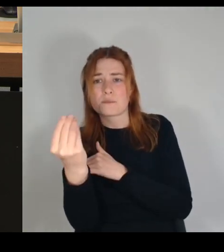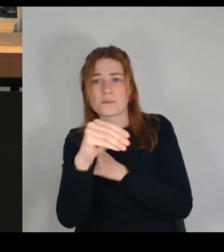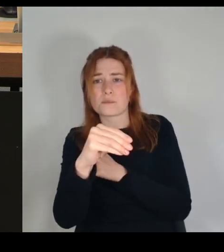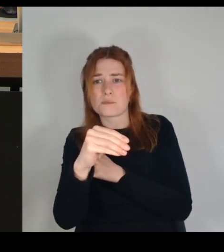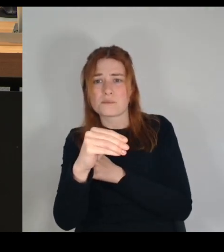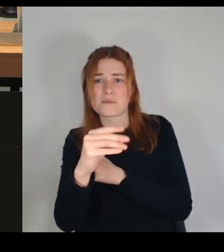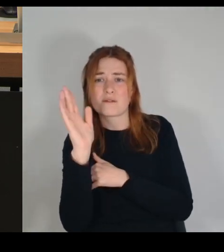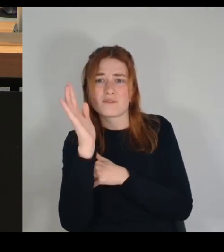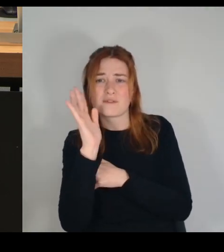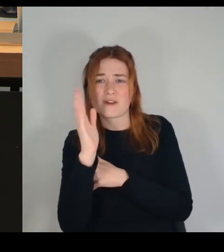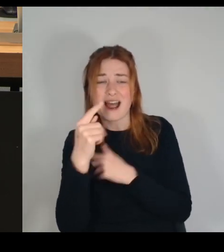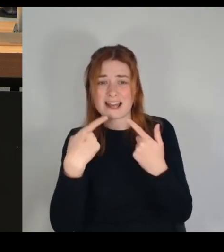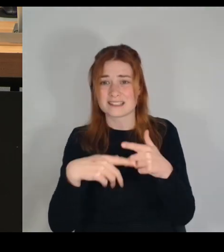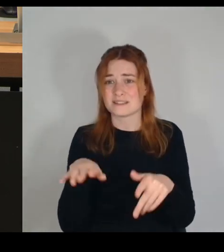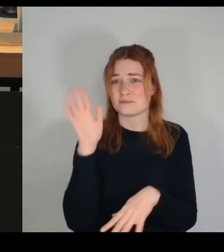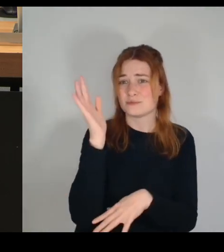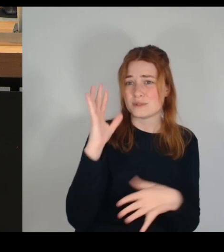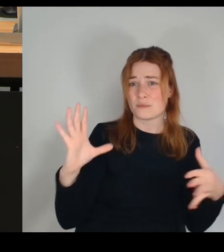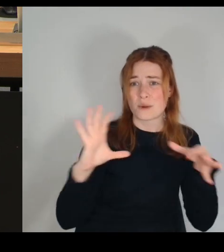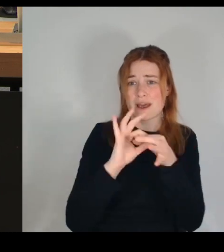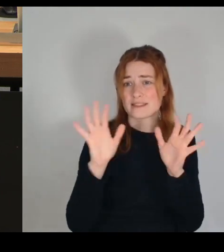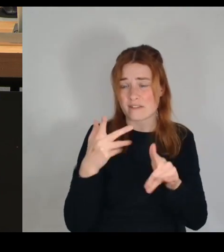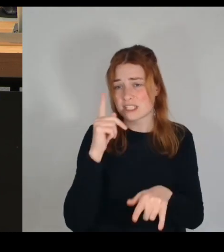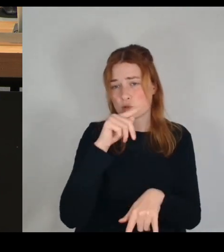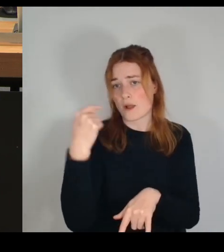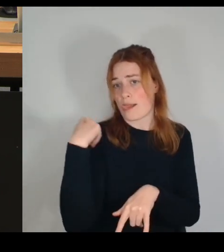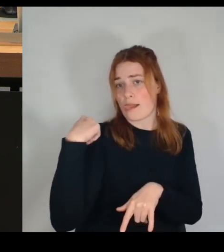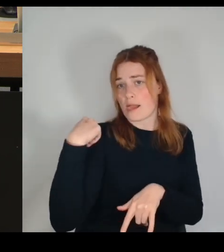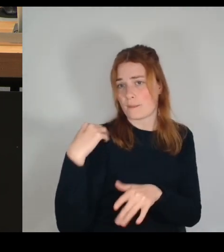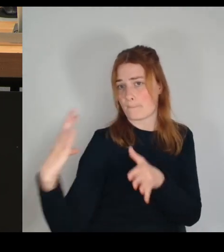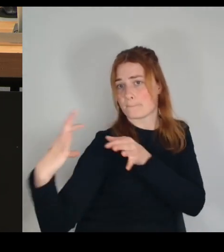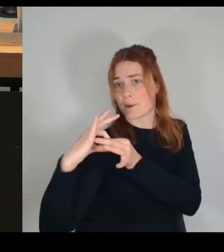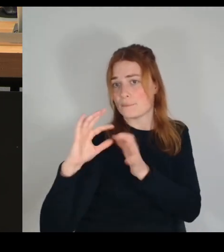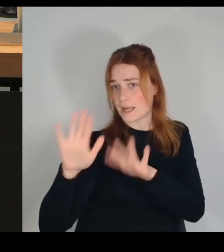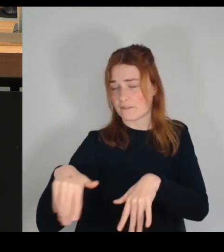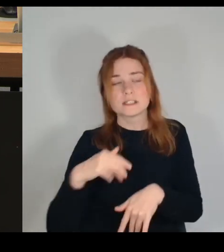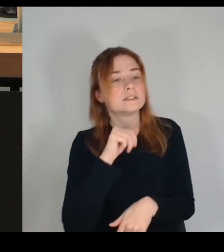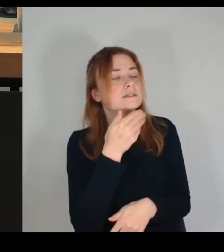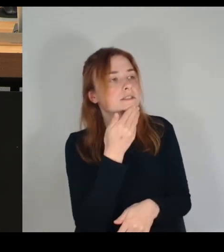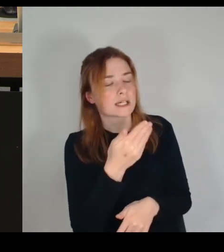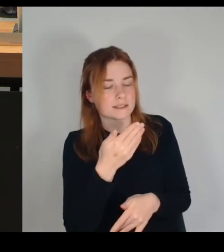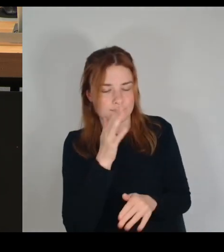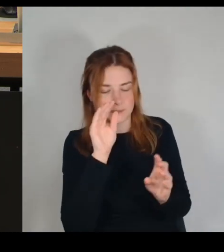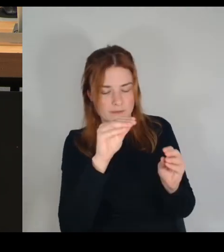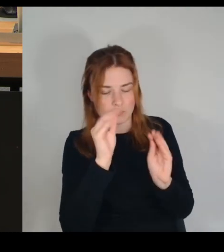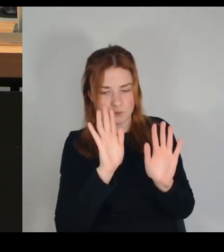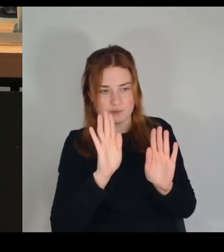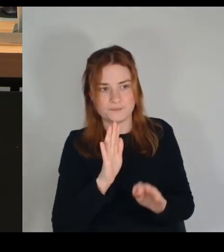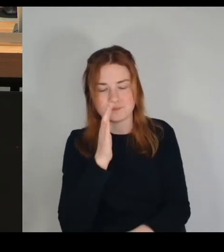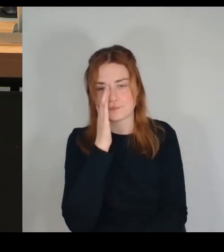Ja, dann sprechen Sie von Deportation schon. Das ist ja diese Correctivlüge, die ja mittlerweile gerichtlich widerlegt worden ist. Aber es wird